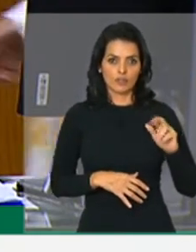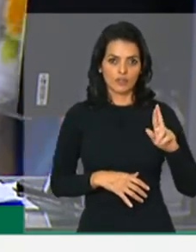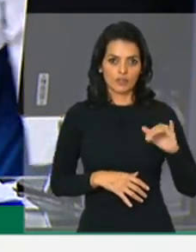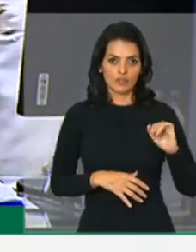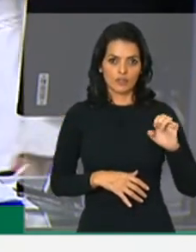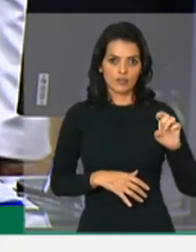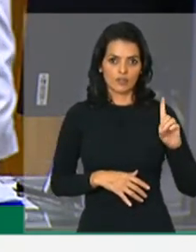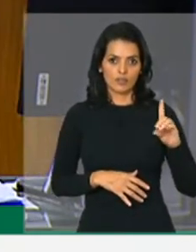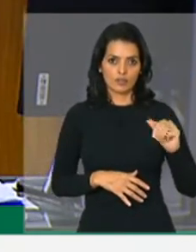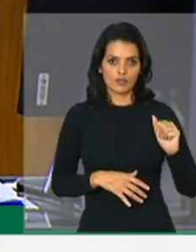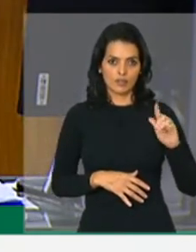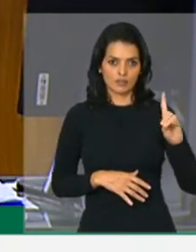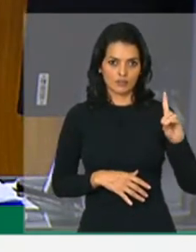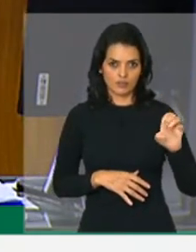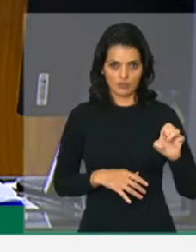[DEPUTADO]: O PSOL ORIENTA SIM, SENHOR